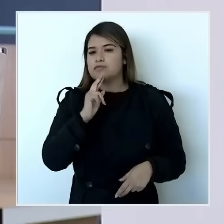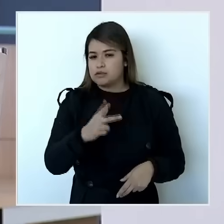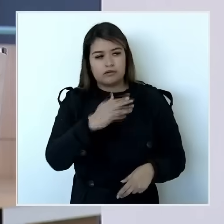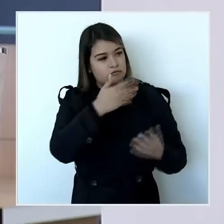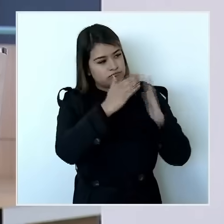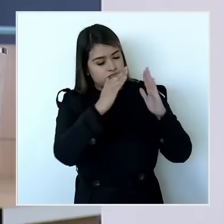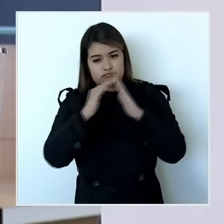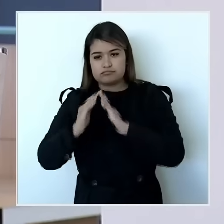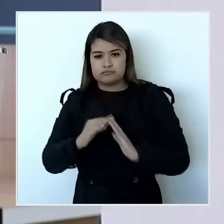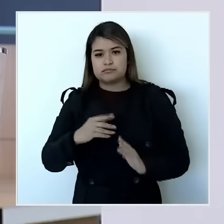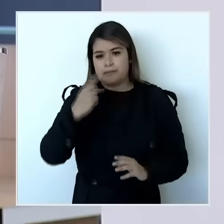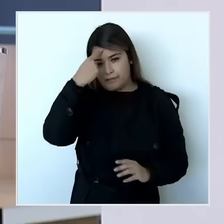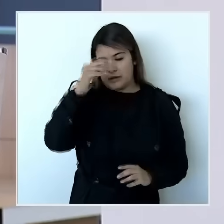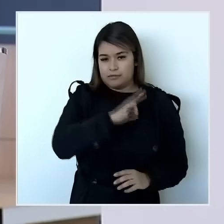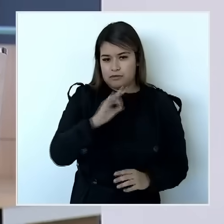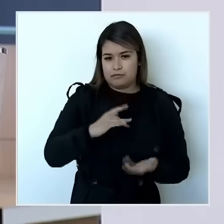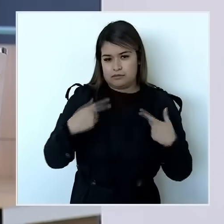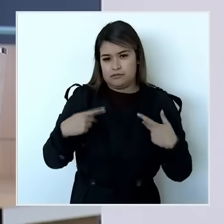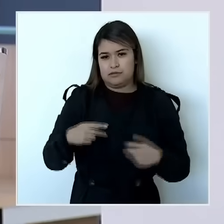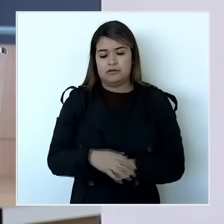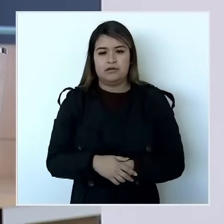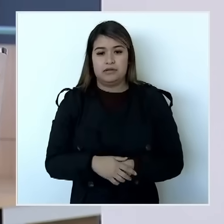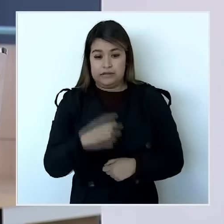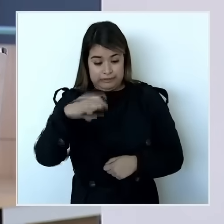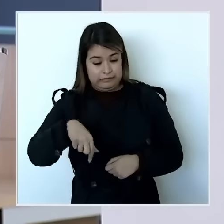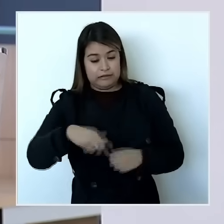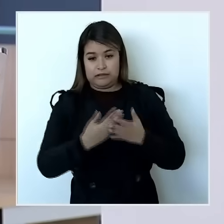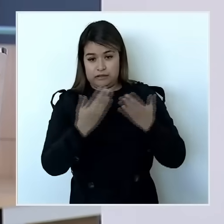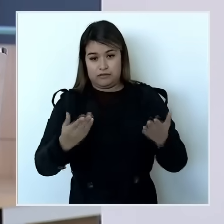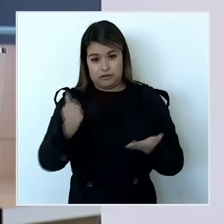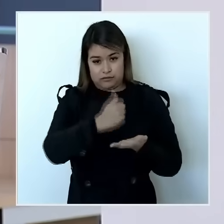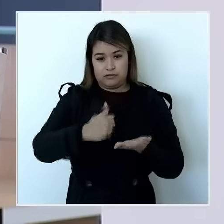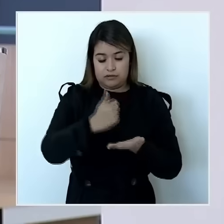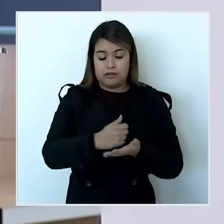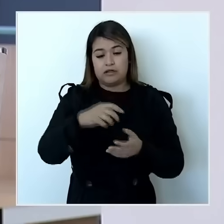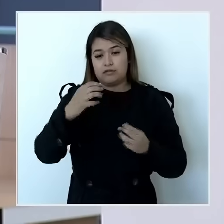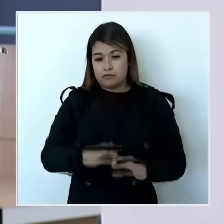Esta ciudad es uno de los principales nodos logísticos del país y un punto clave en la